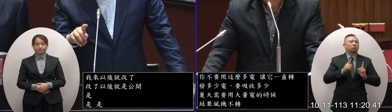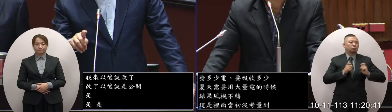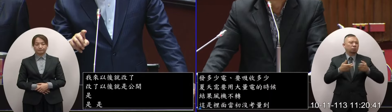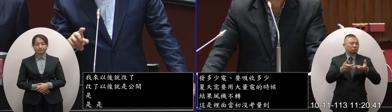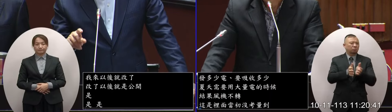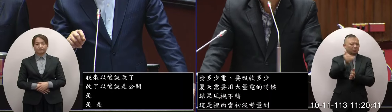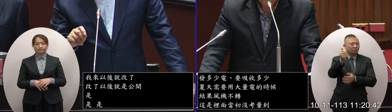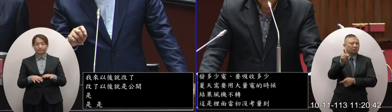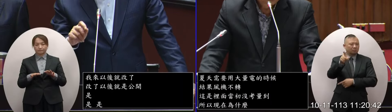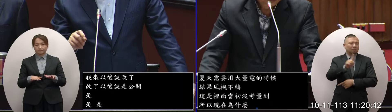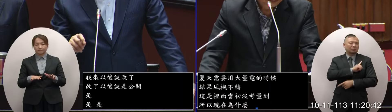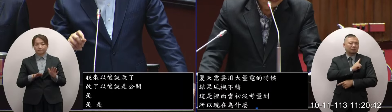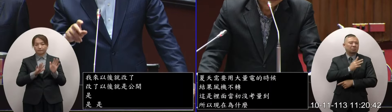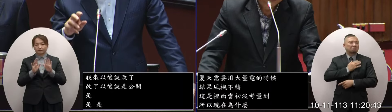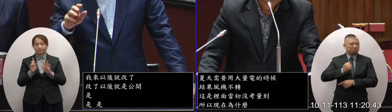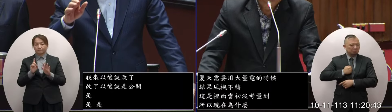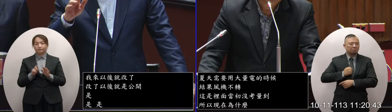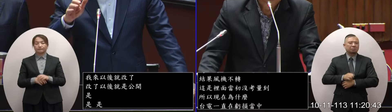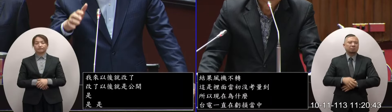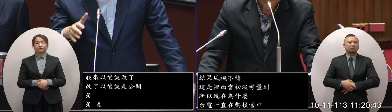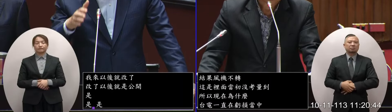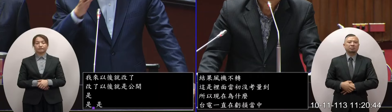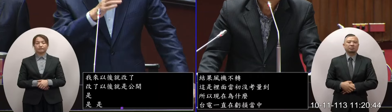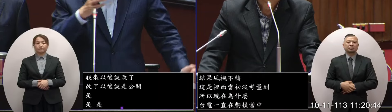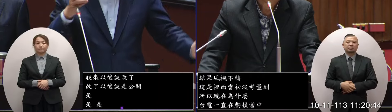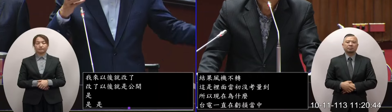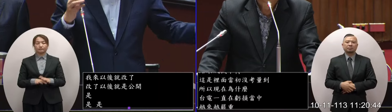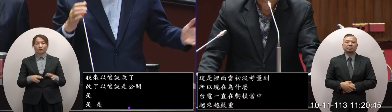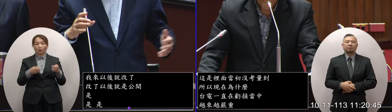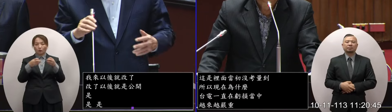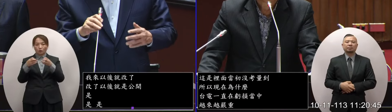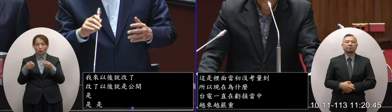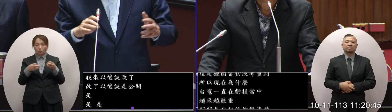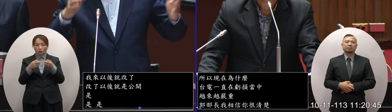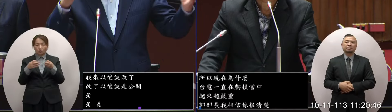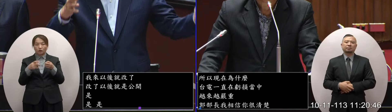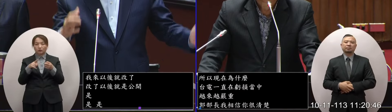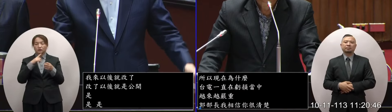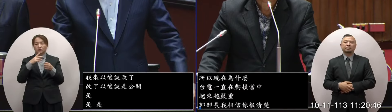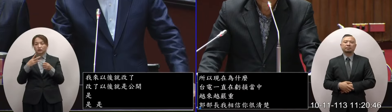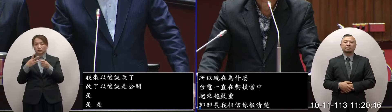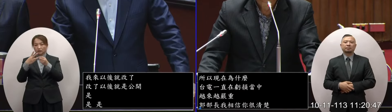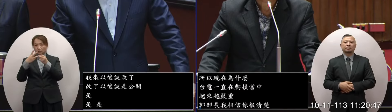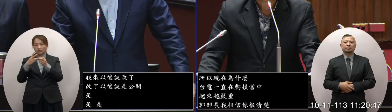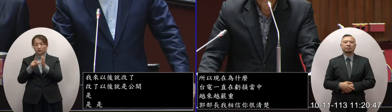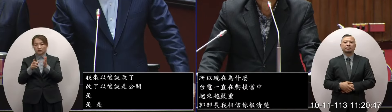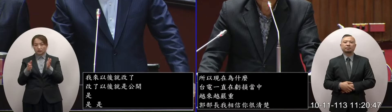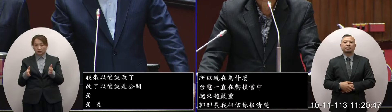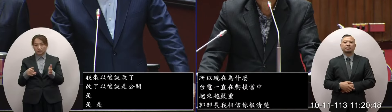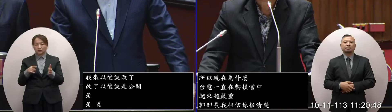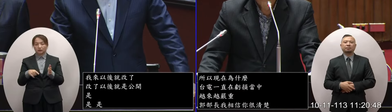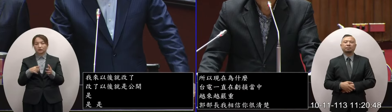我們現在是這樣子 我們現在討論的都是 第三期的 這個電